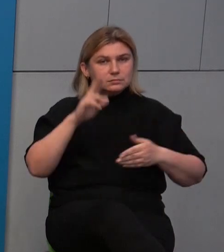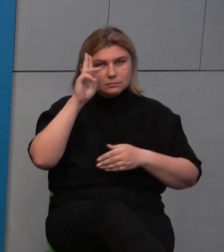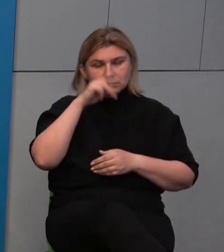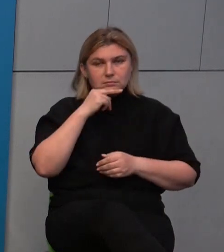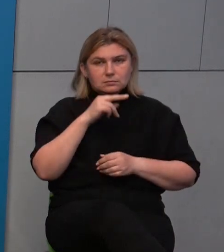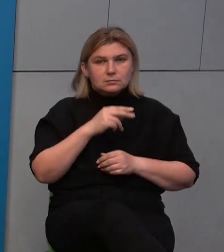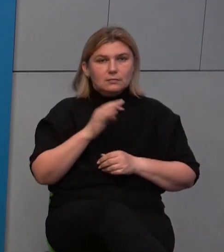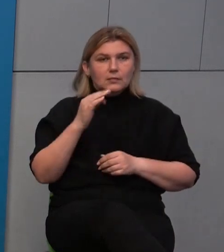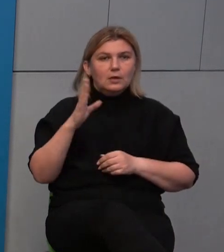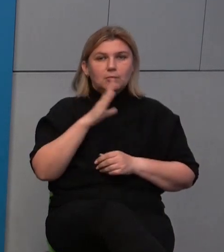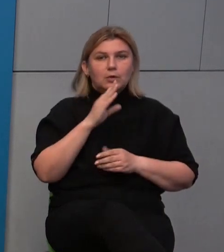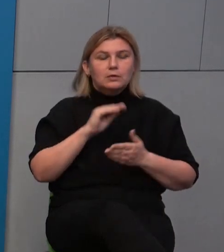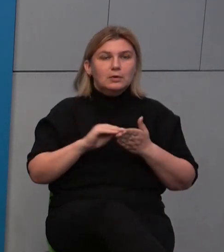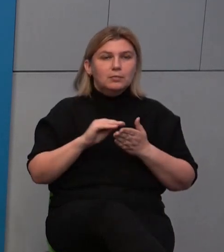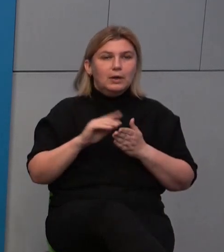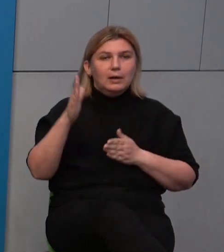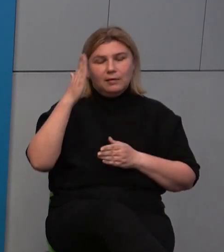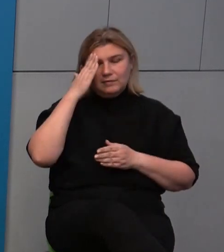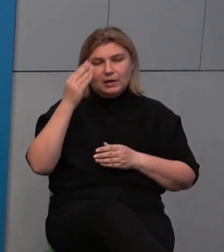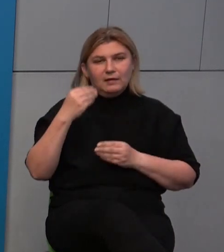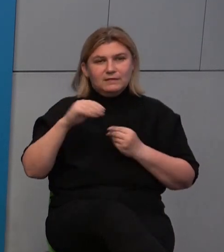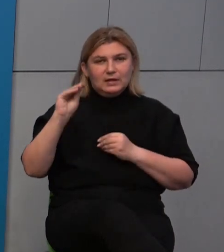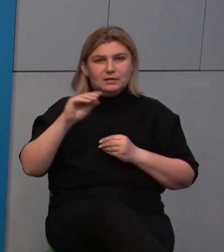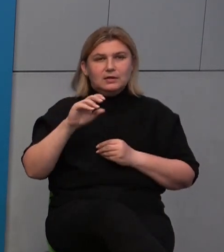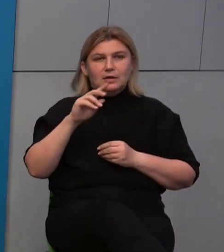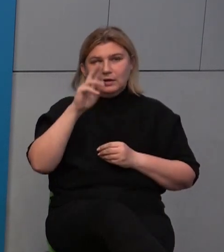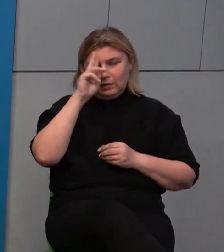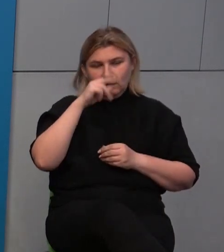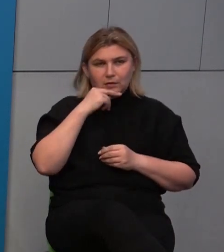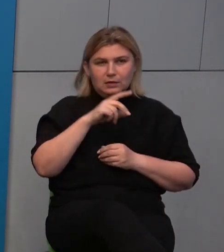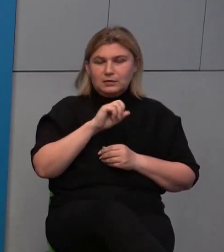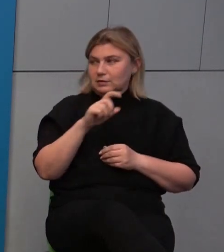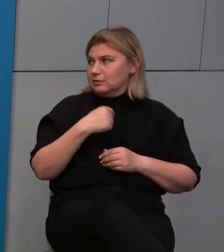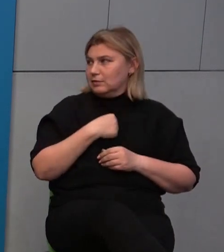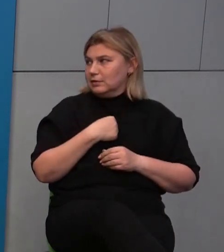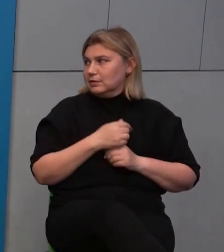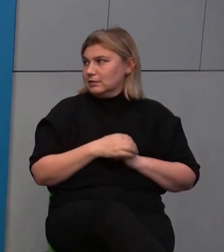Pan Tomasz napisał, że pani wie więcej o mojej rodzinie ze strony ojca niż ja.